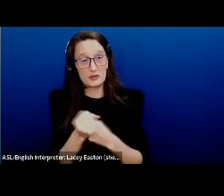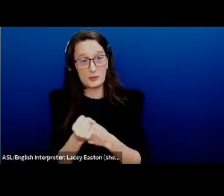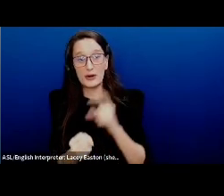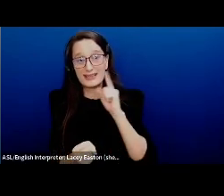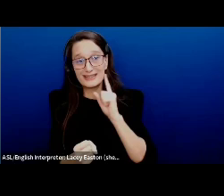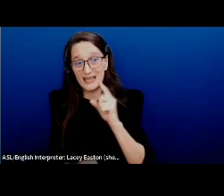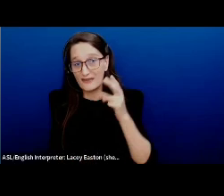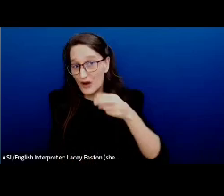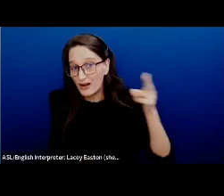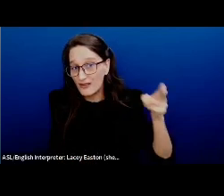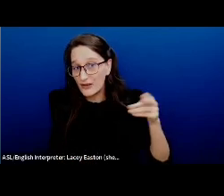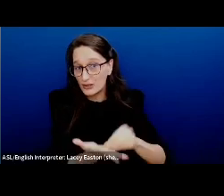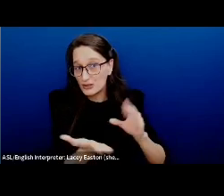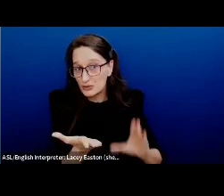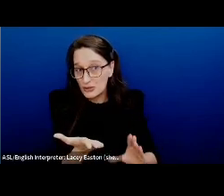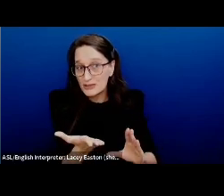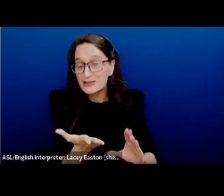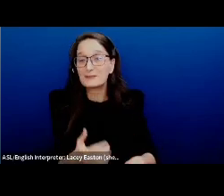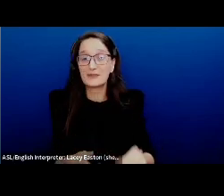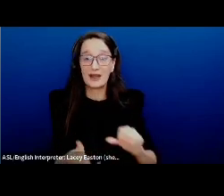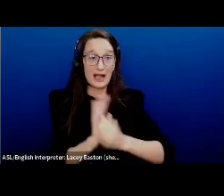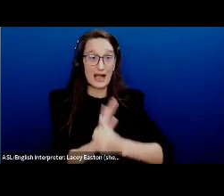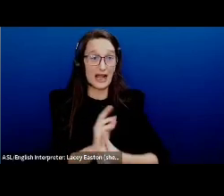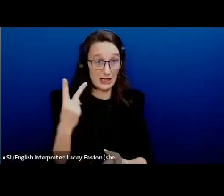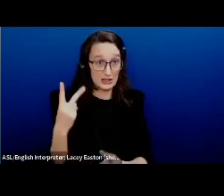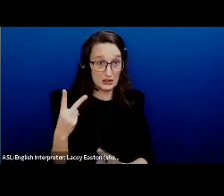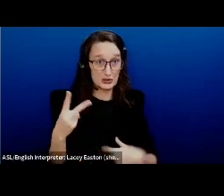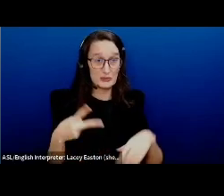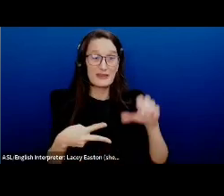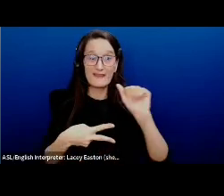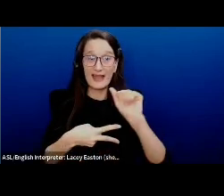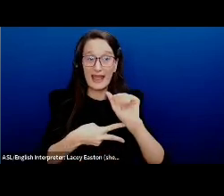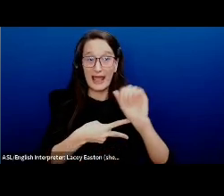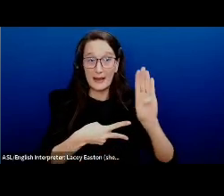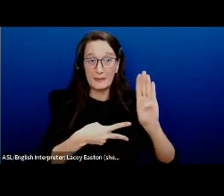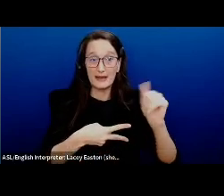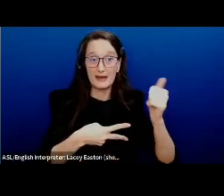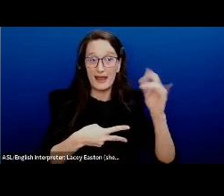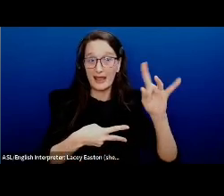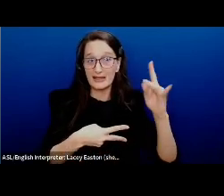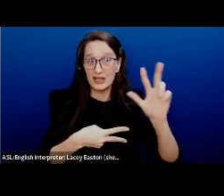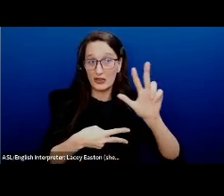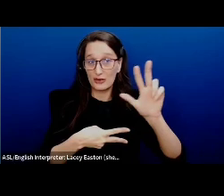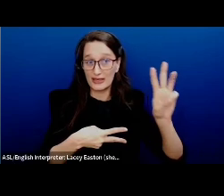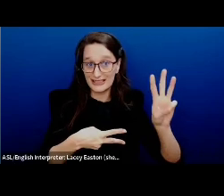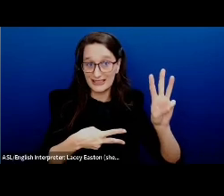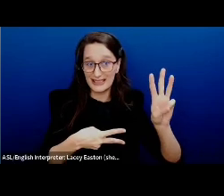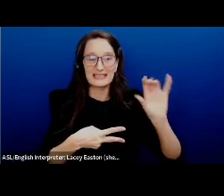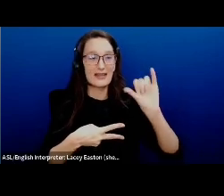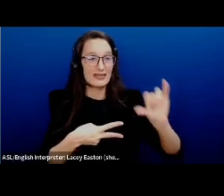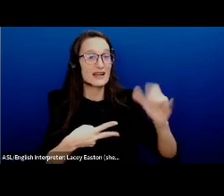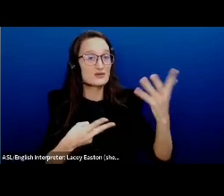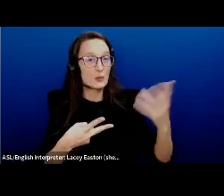para destacar dos de ellos. El Proyecto de Ley de la Asamblea 1836 se conoce como la Declaración de Derechos de los Niños Sordos.